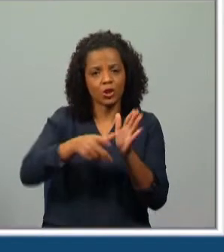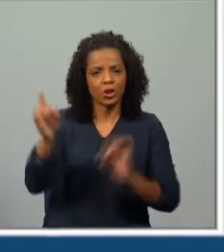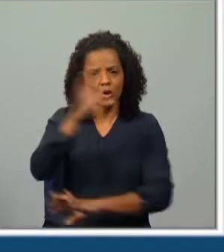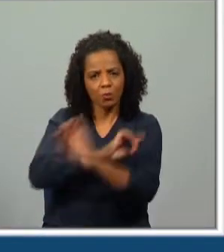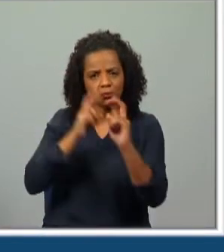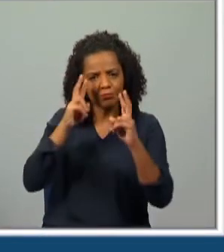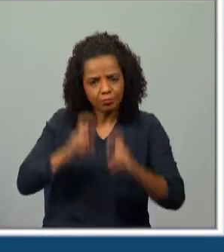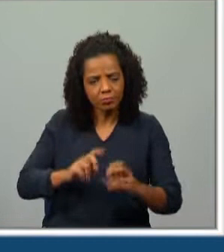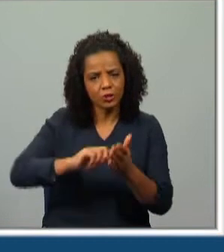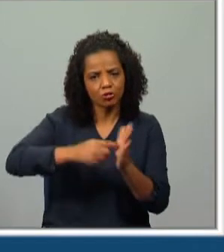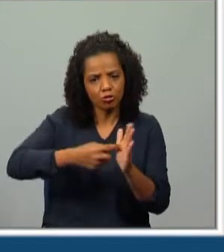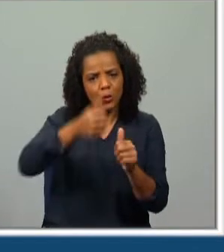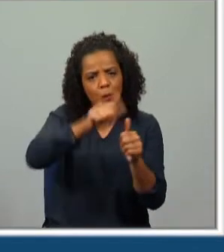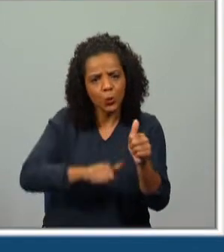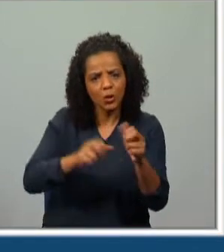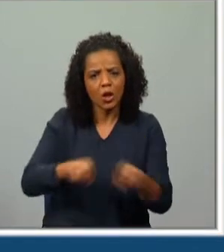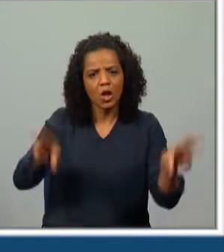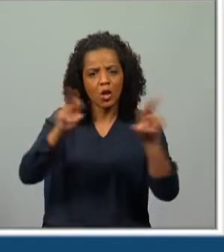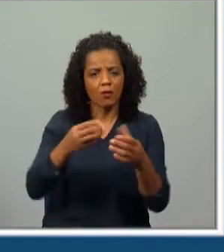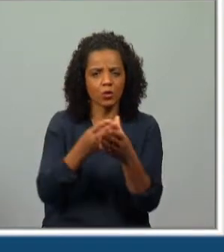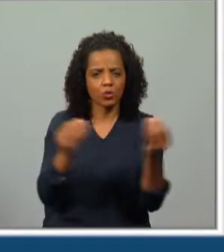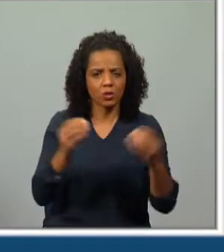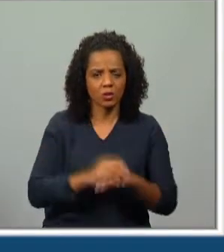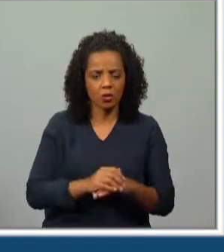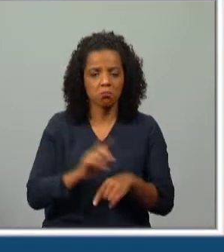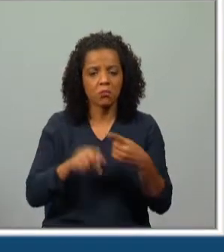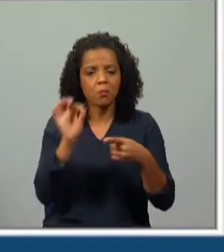investigação a testar uma nova solução e a seguir vamos caracterizar essa nova 研究以測試新的解決方案和接下來，我們將表徵這個新的